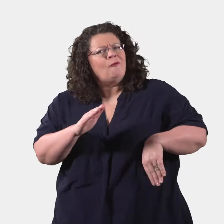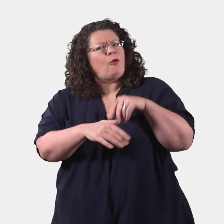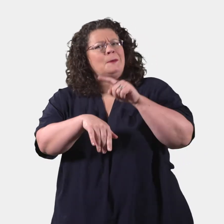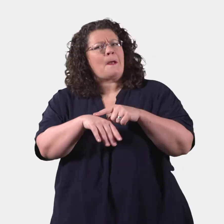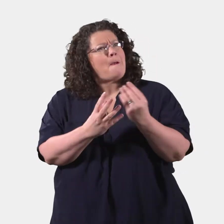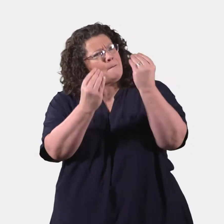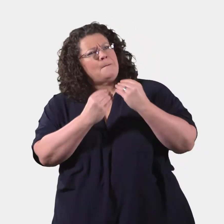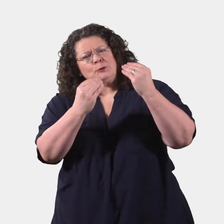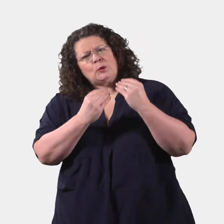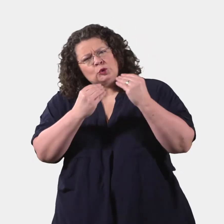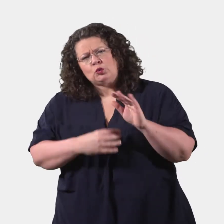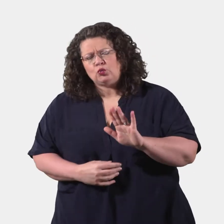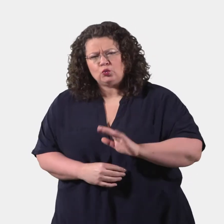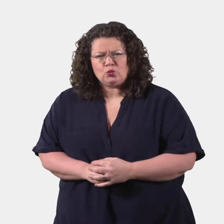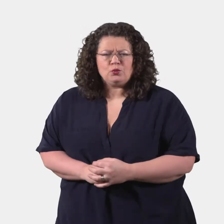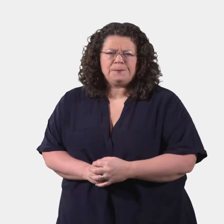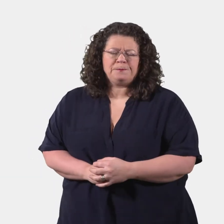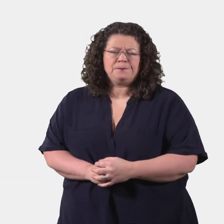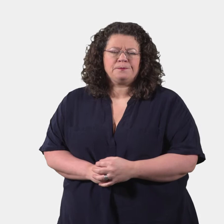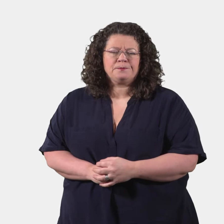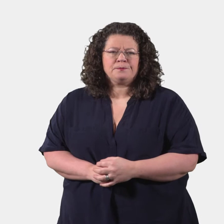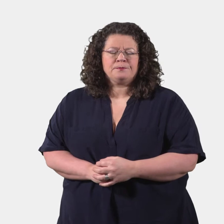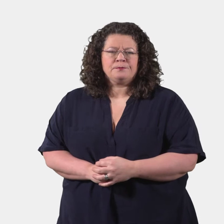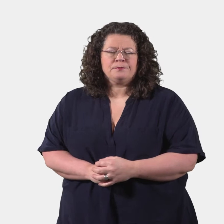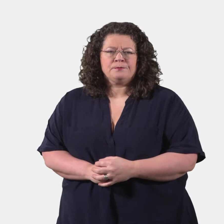Os nad ydych chi mewn addysg llawn amser,